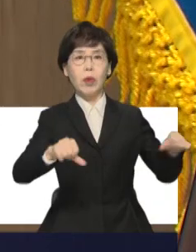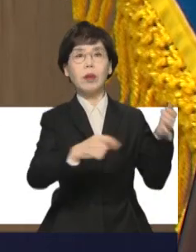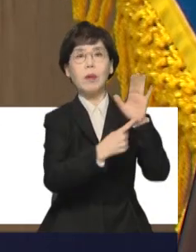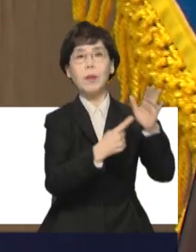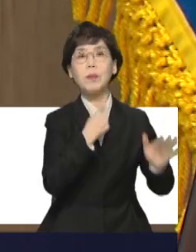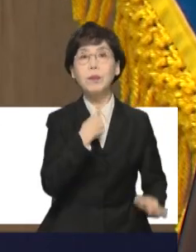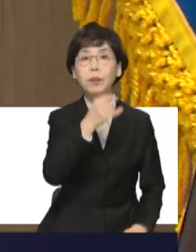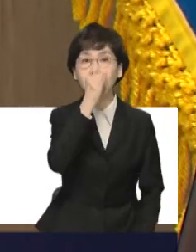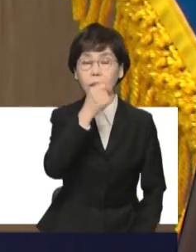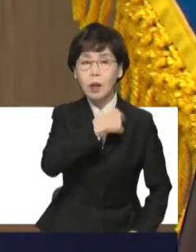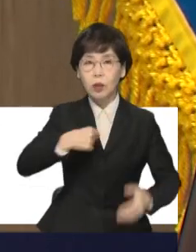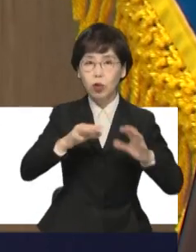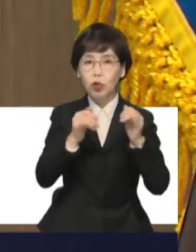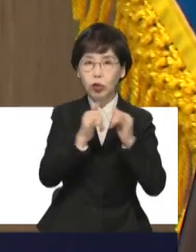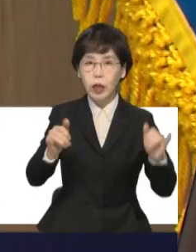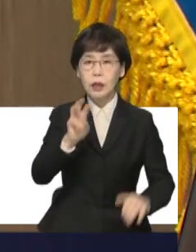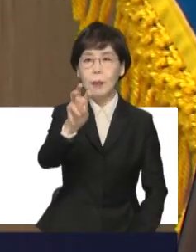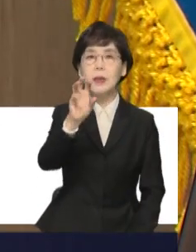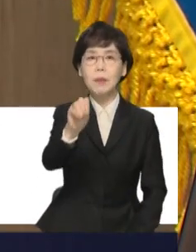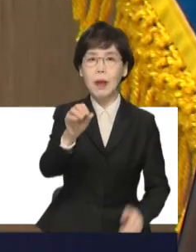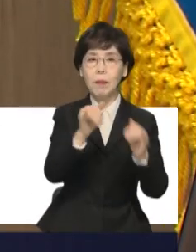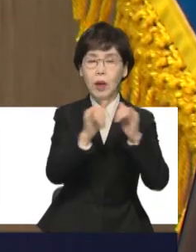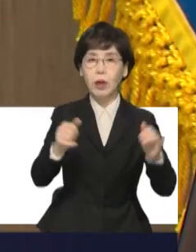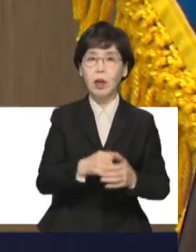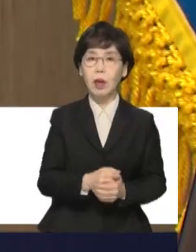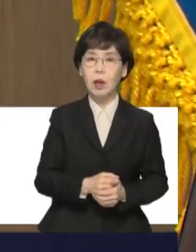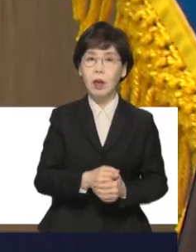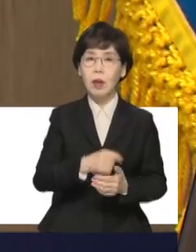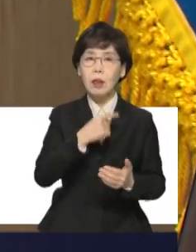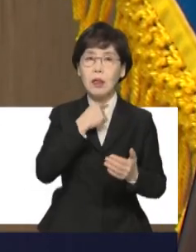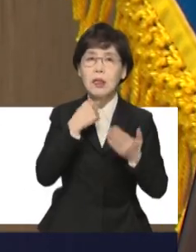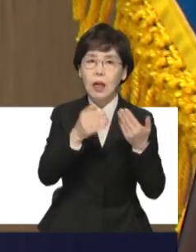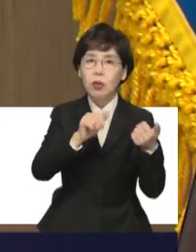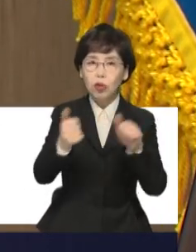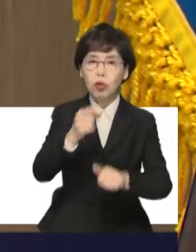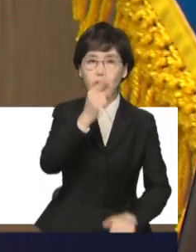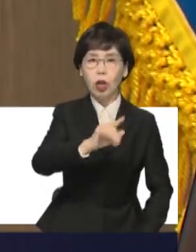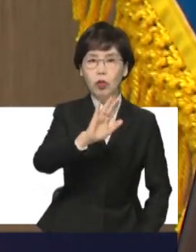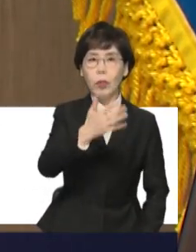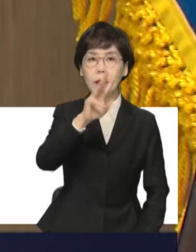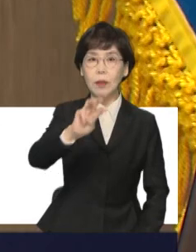중국인 30여 만 명이 희생된 1937년 난징대학살의 기억을 잊어서가 아닐